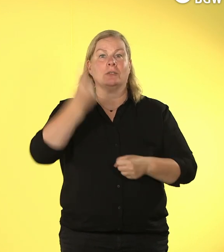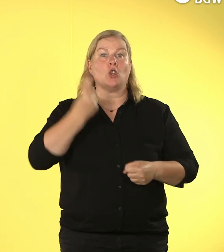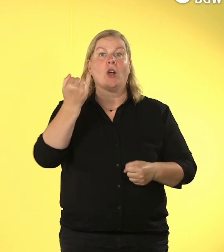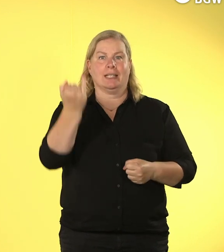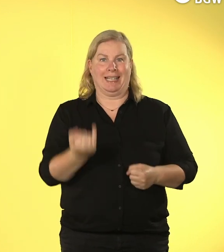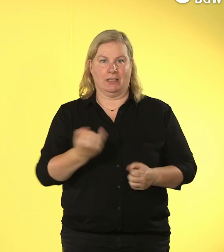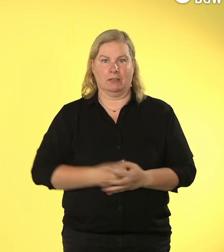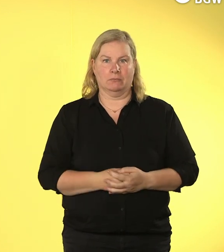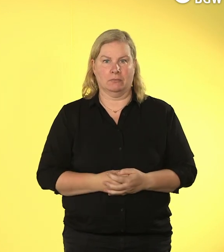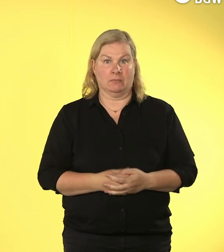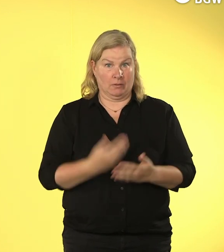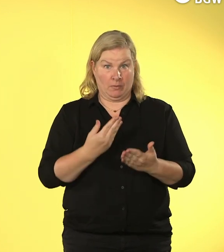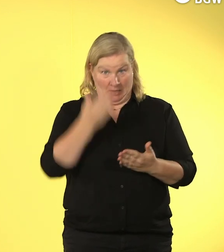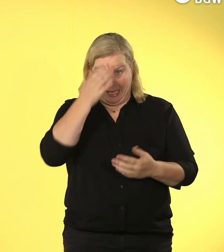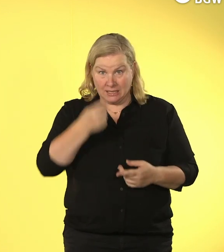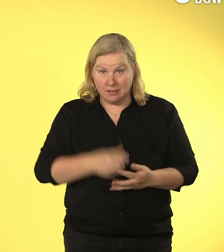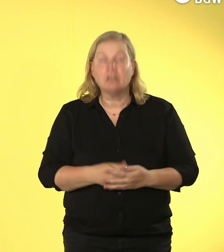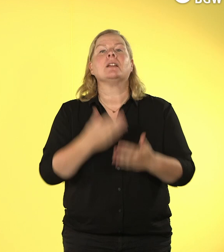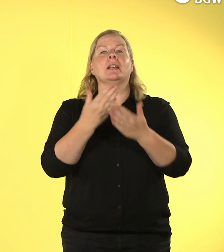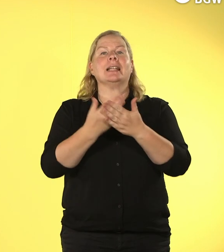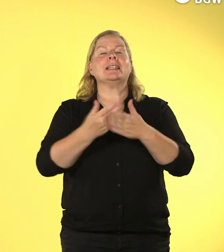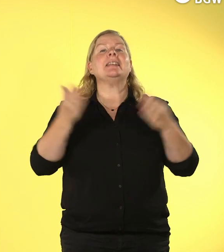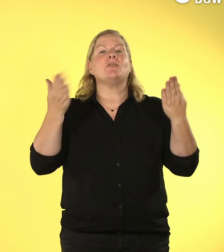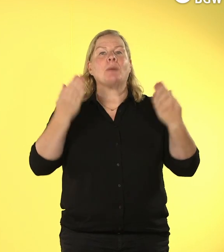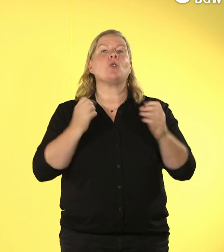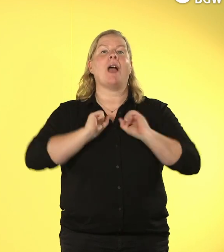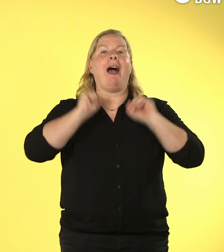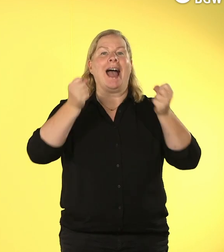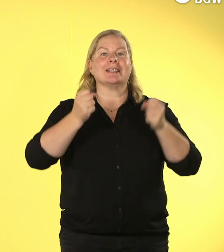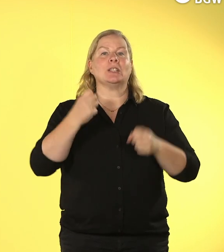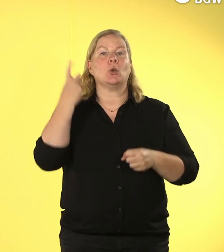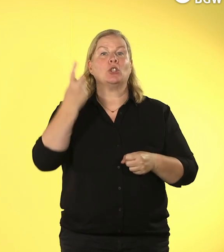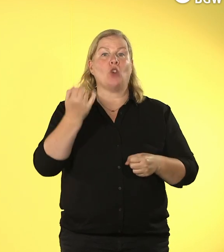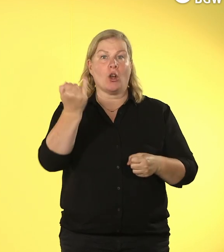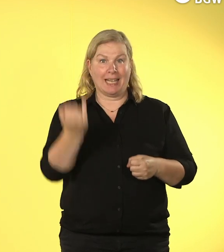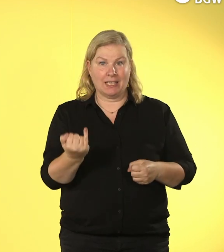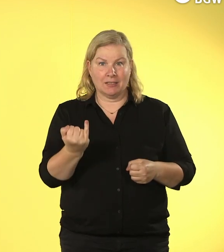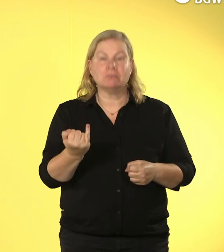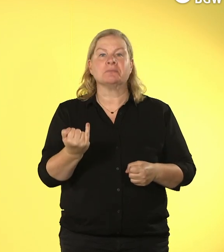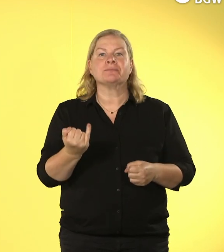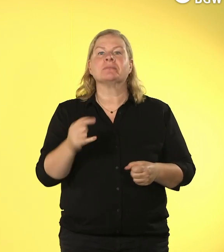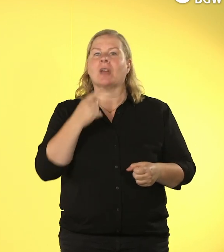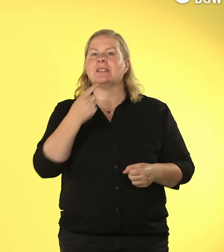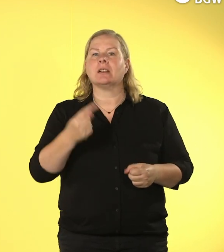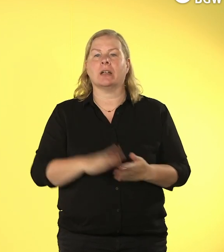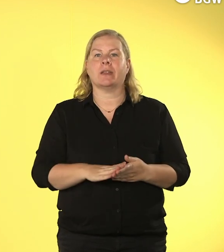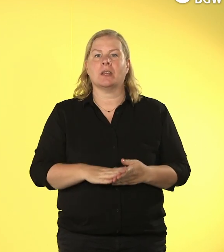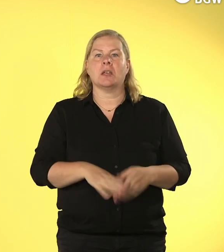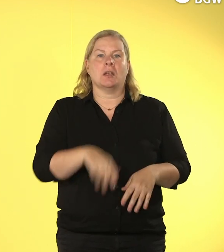In dieser Werbung heißt es: "Menschen haben keine Behinderung, nur Orte."